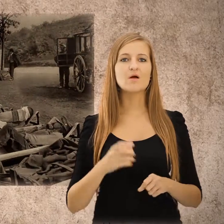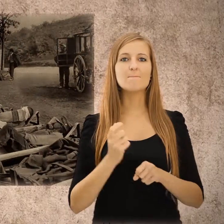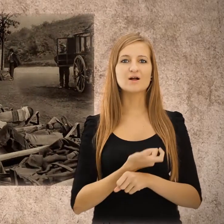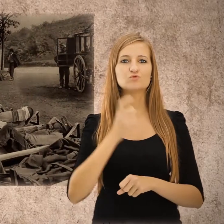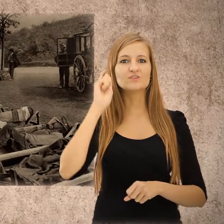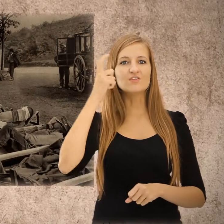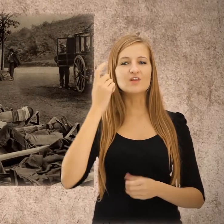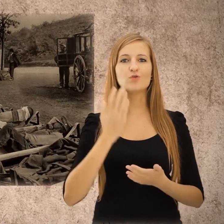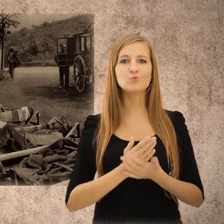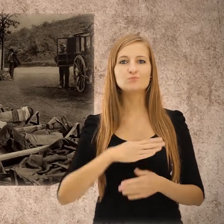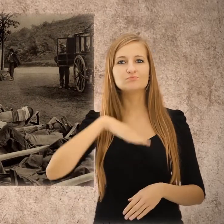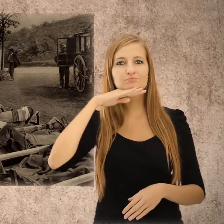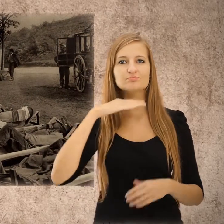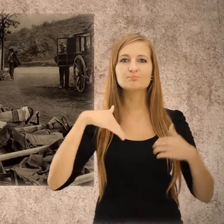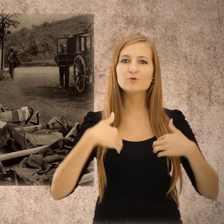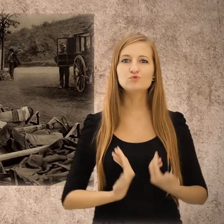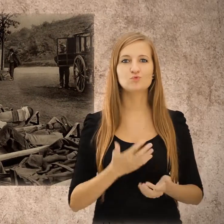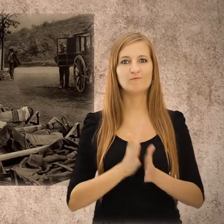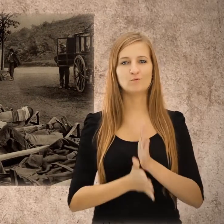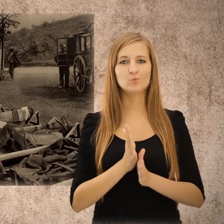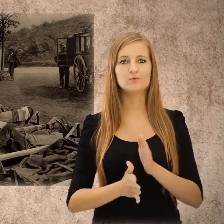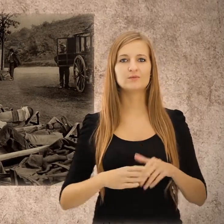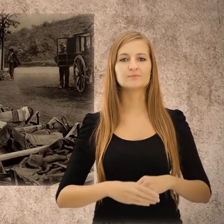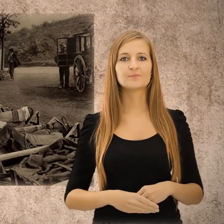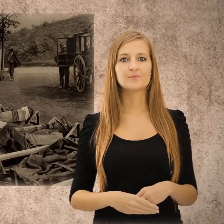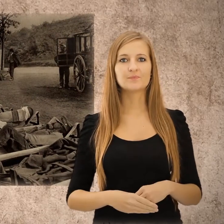Było ogólne wyczerpanie Państw Centralnych wojną